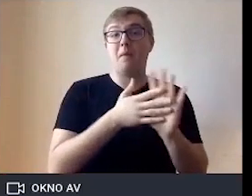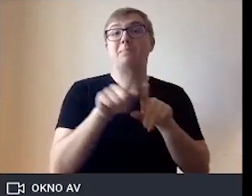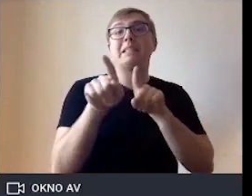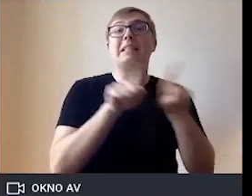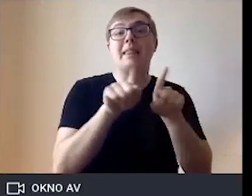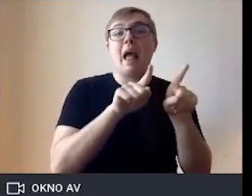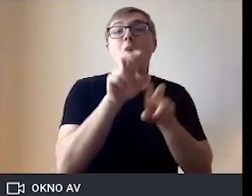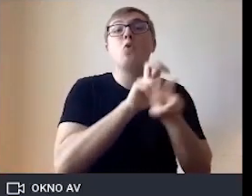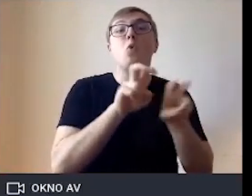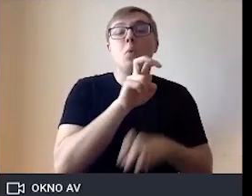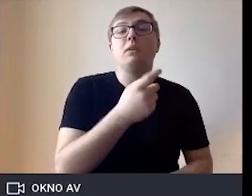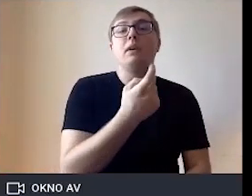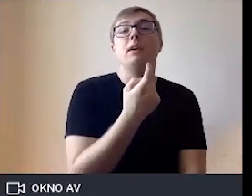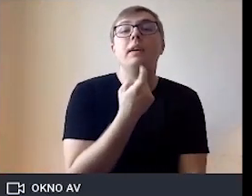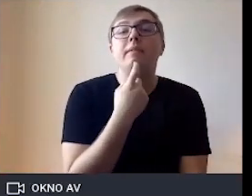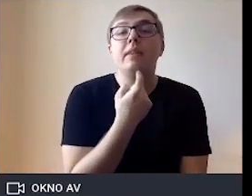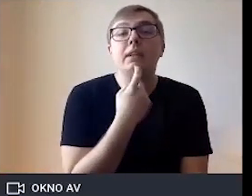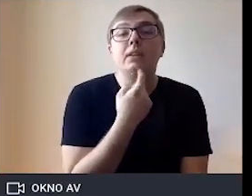Podobnie mamy w PJM, np. znak taki (PJM)